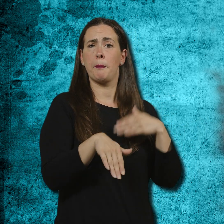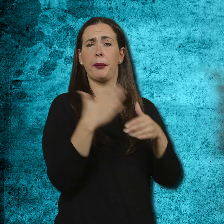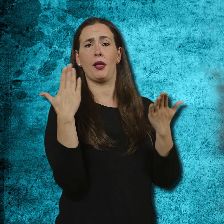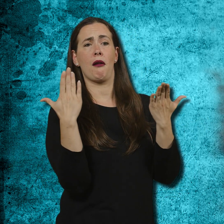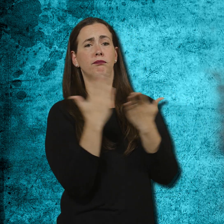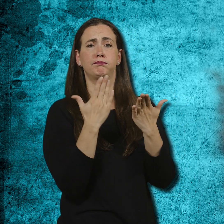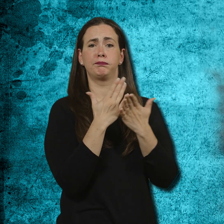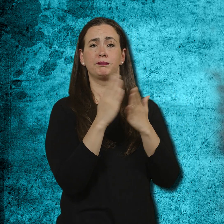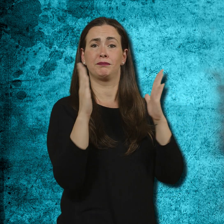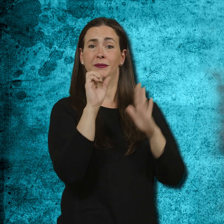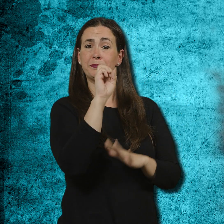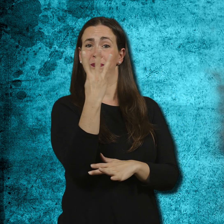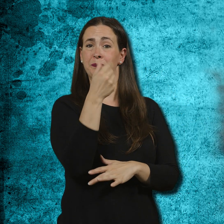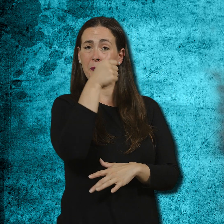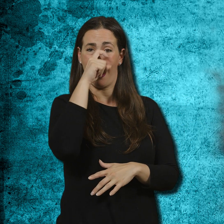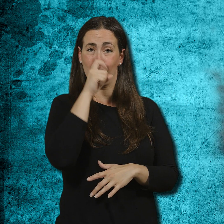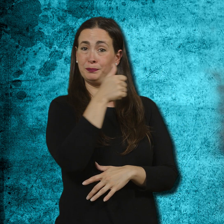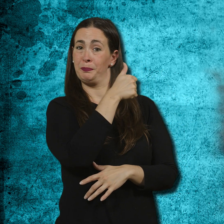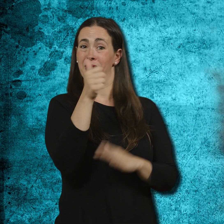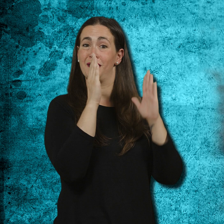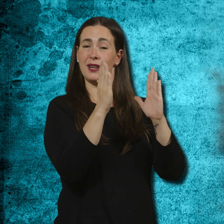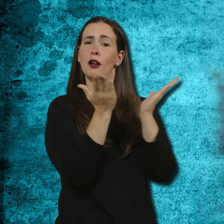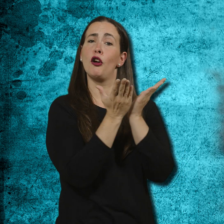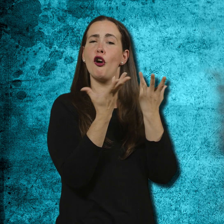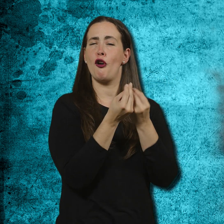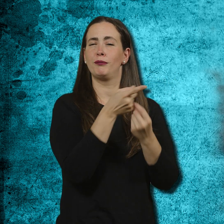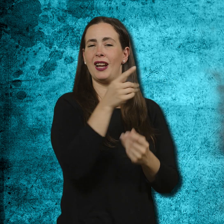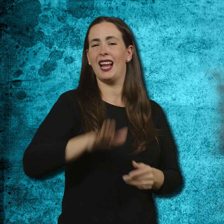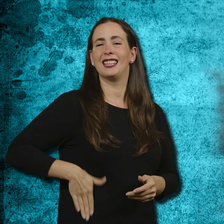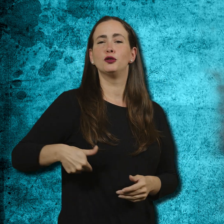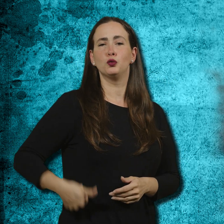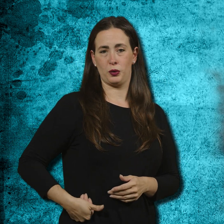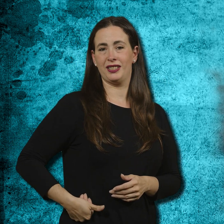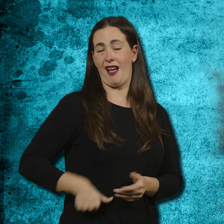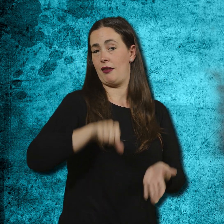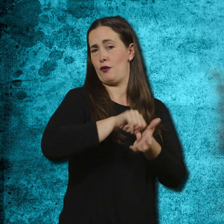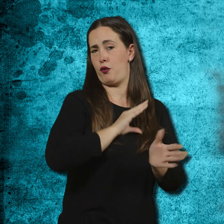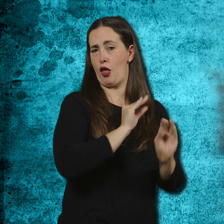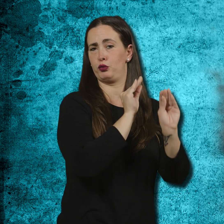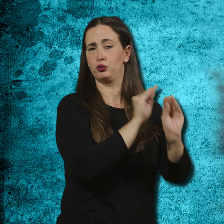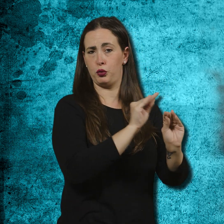Va realitzar els tres primers anys d'estudis amb els jesuïtes a la seva ciutat natal.